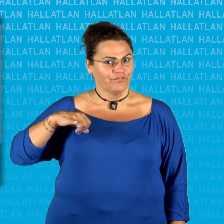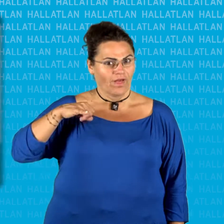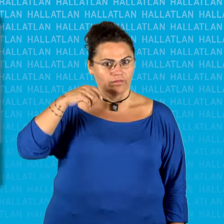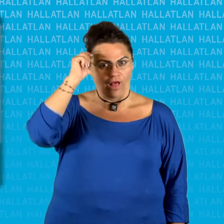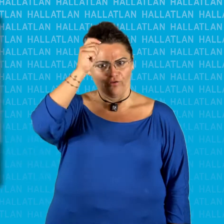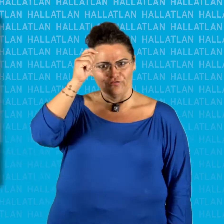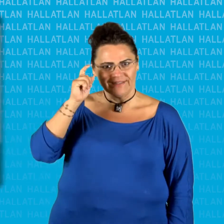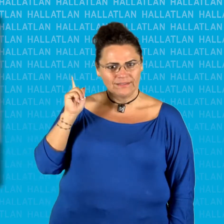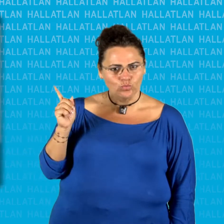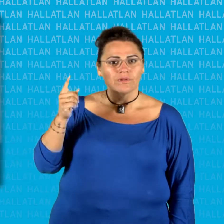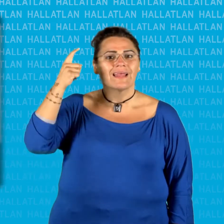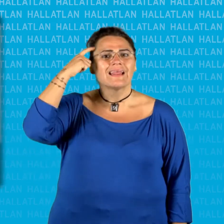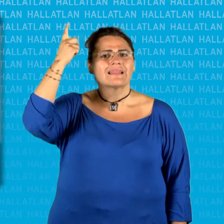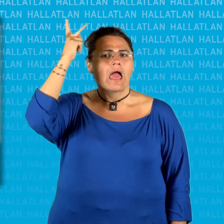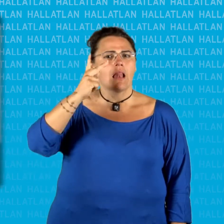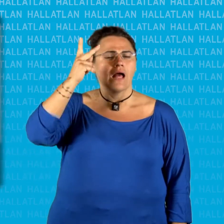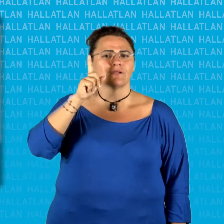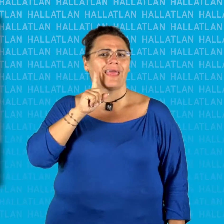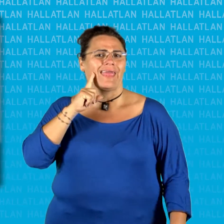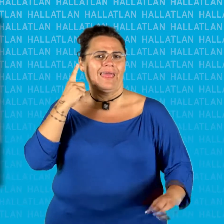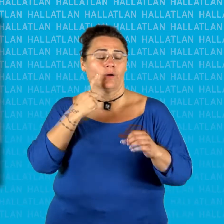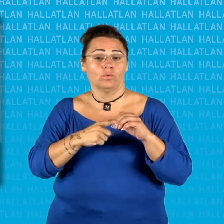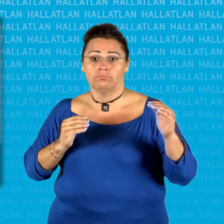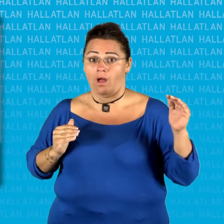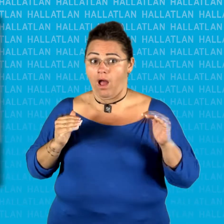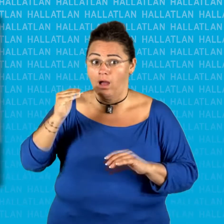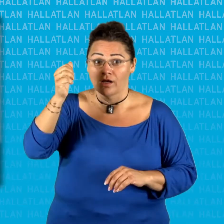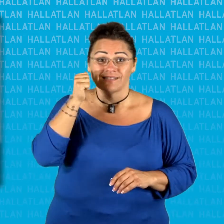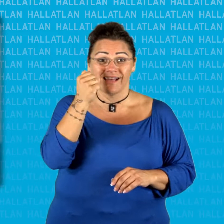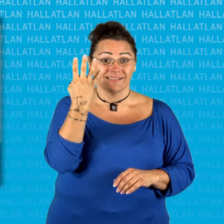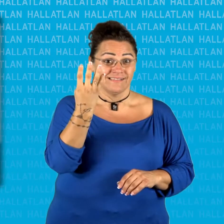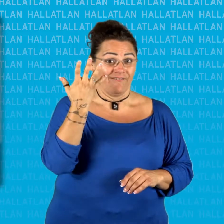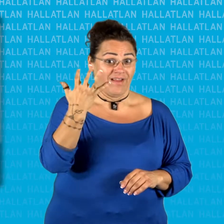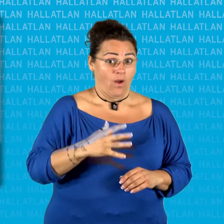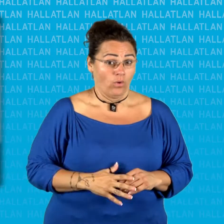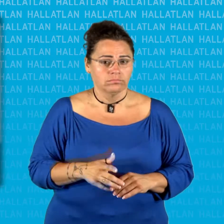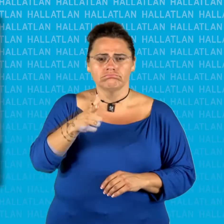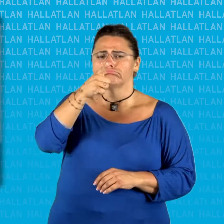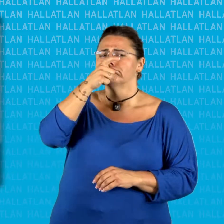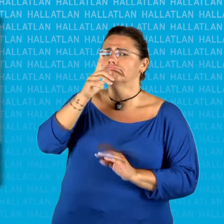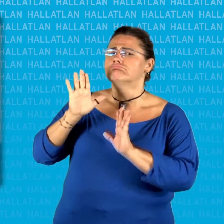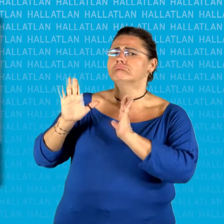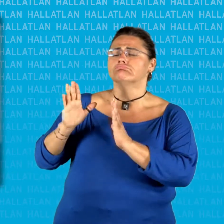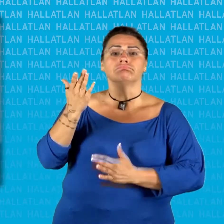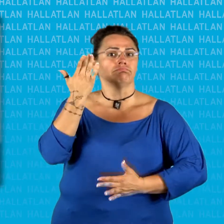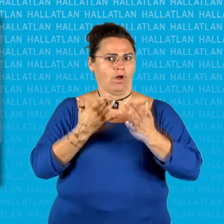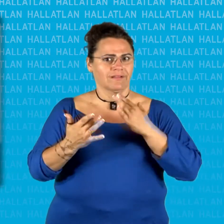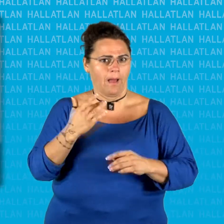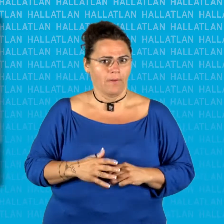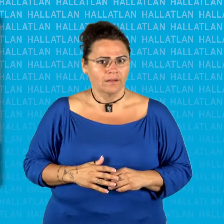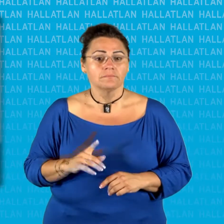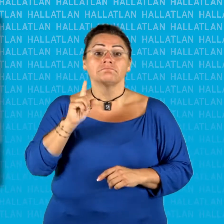A fiatal fiúnak 145 az IQ-ja, a matematika a kedvenc tantárgya